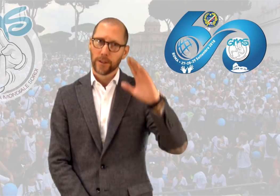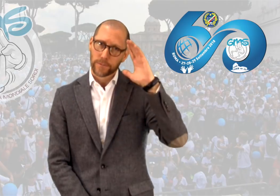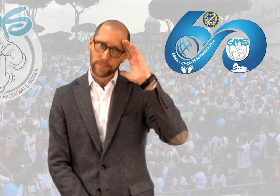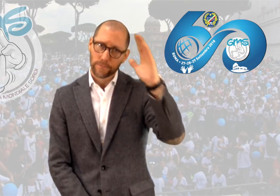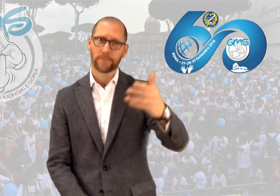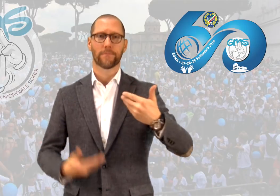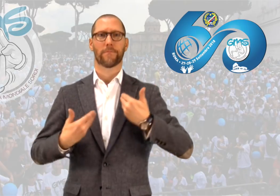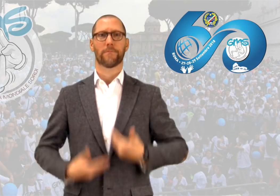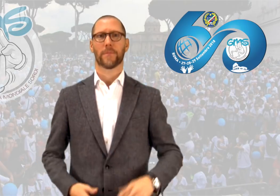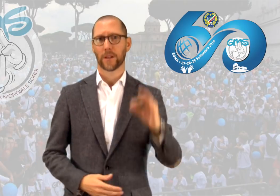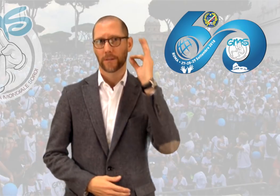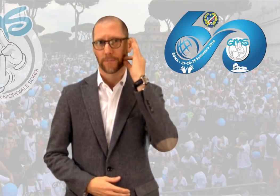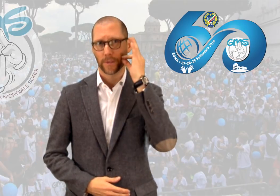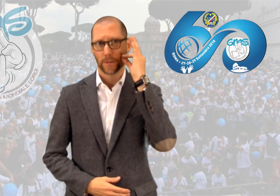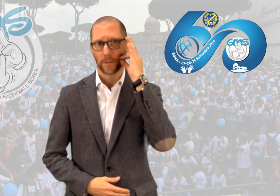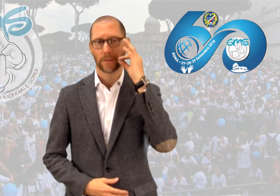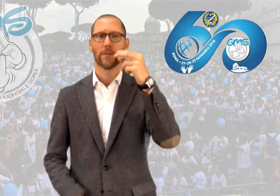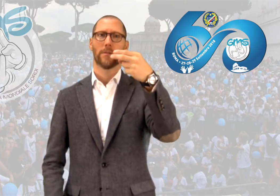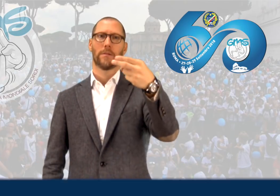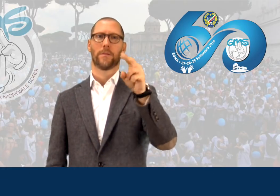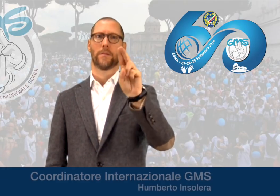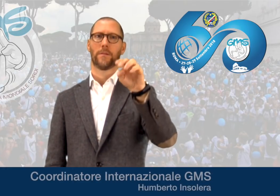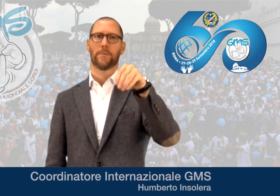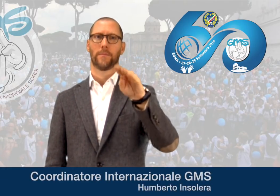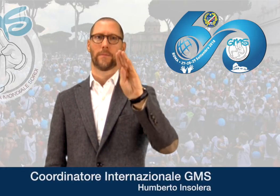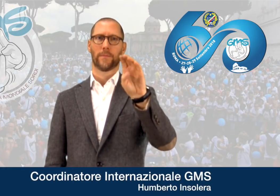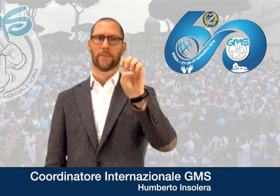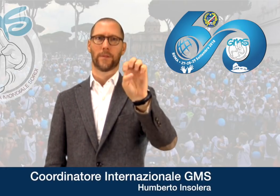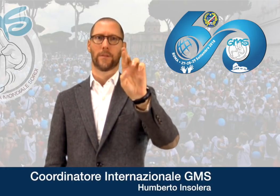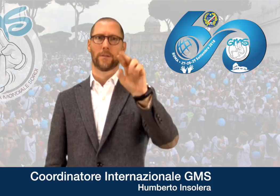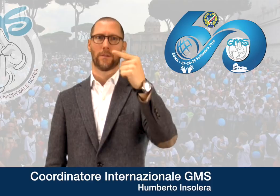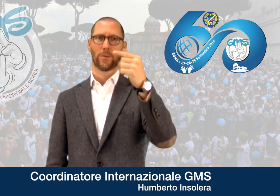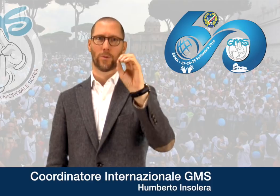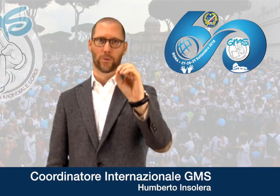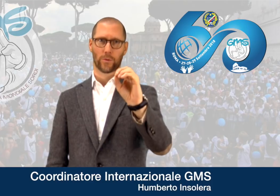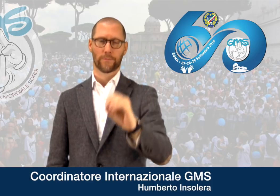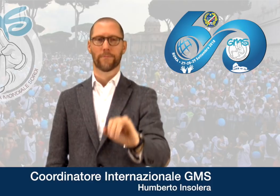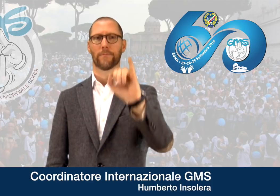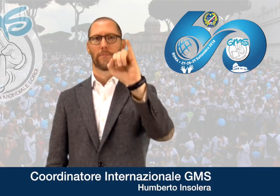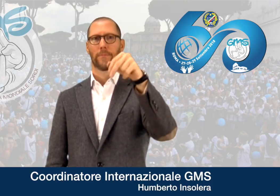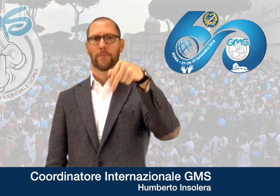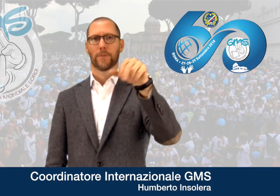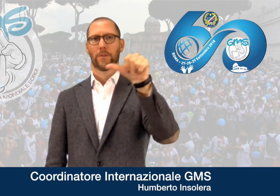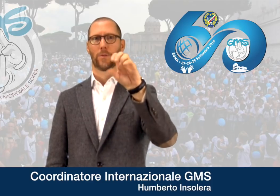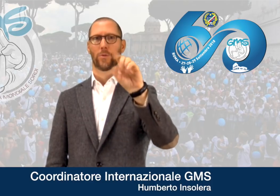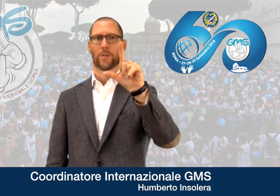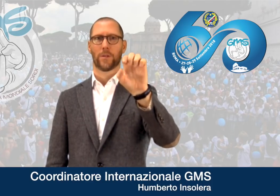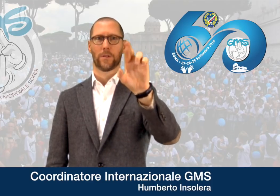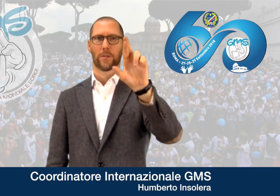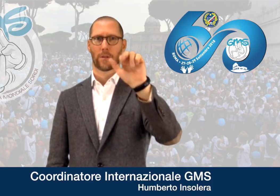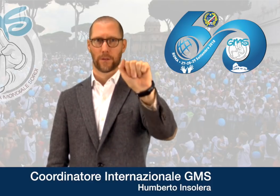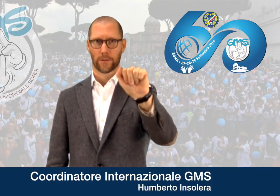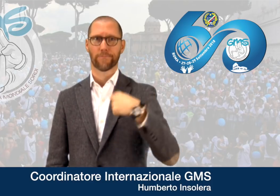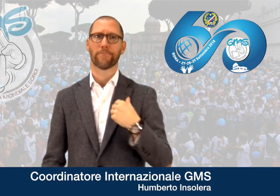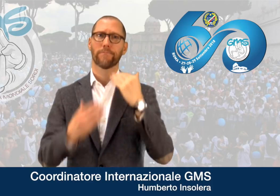Ciao! Io sono Humberto Insolera